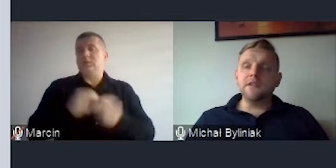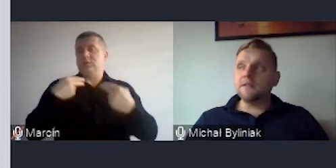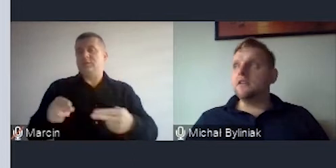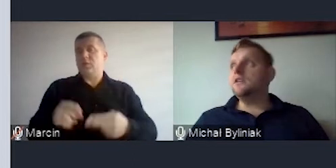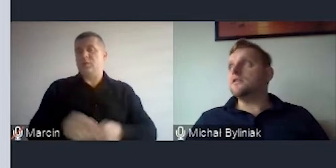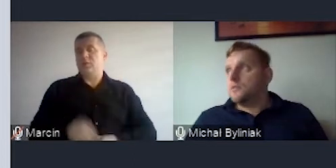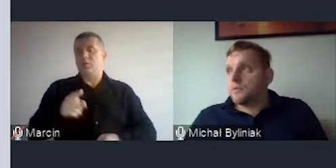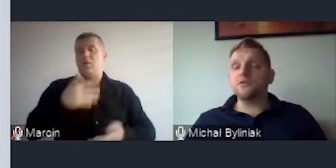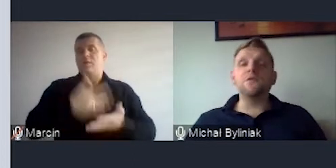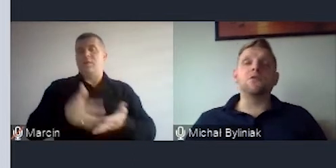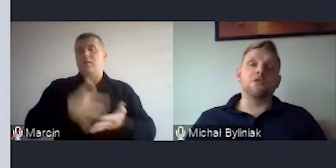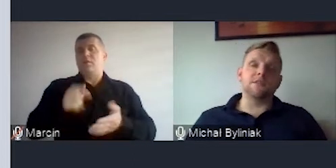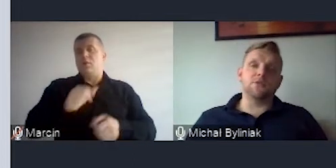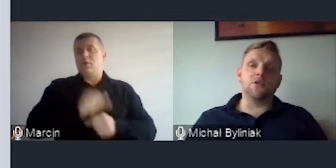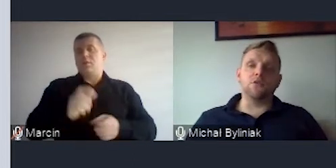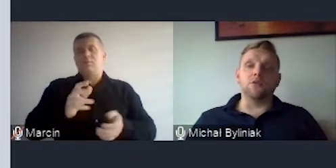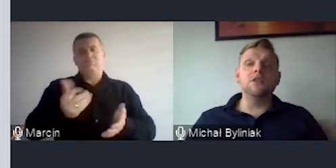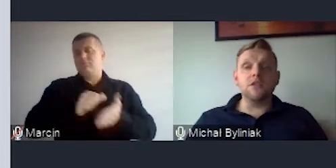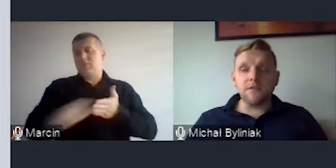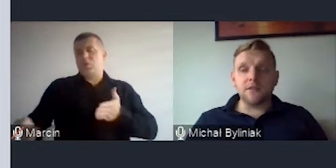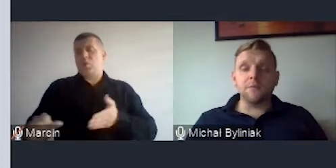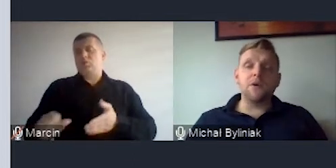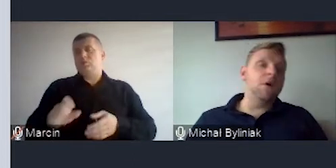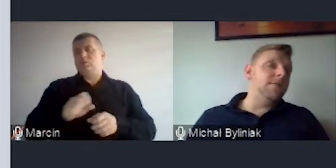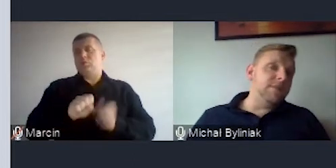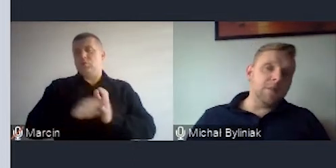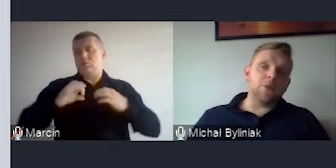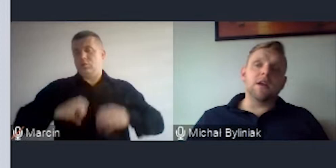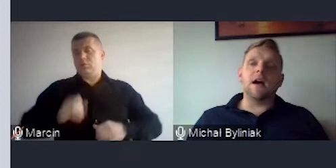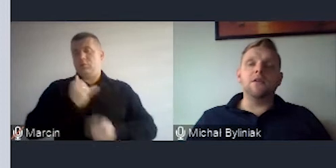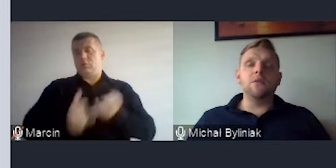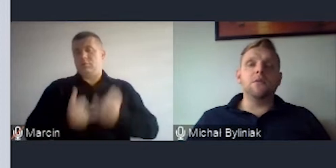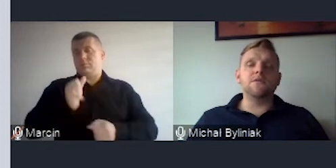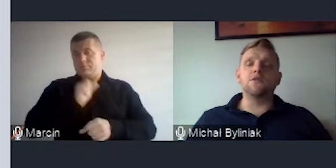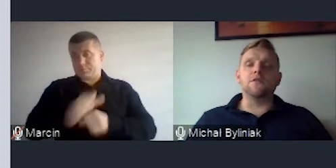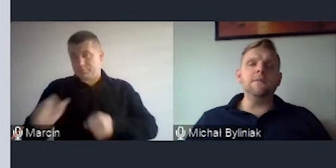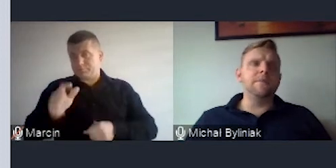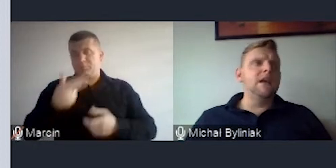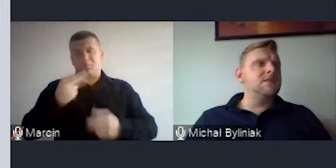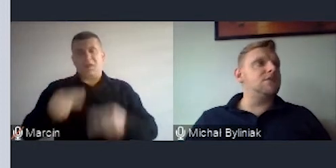Te wydatki są po prostu wyłączone spod dochodu. Jeśli wystąpią – nie podlegają zwrotowi.